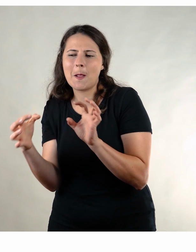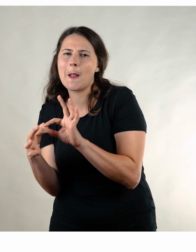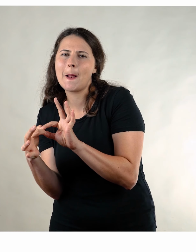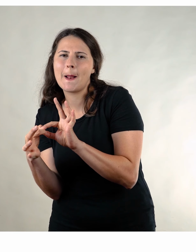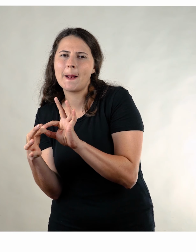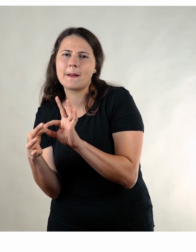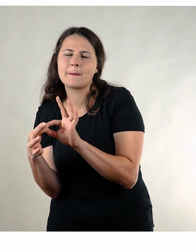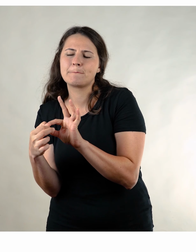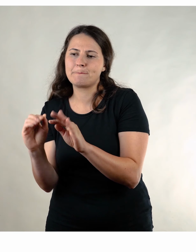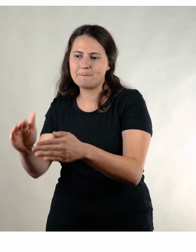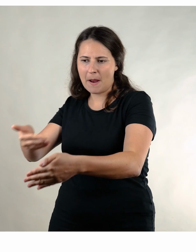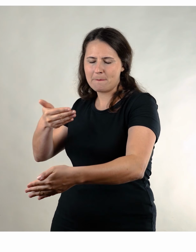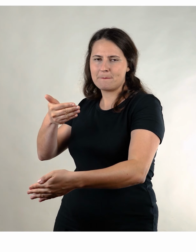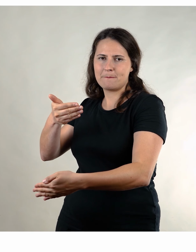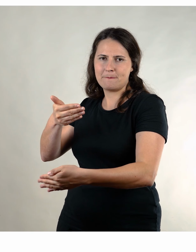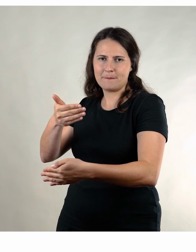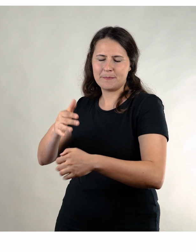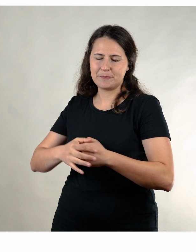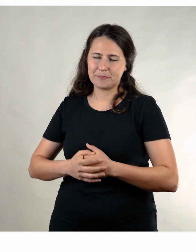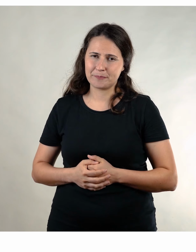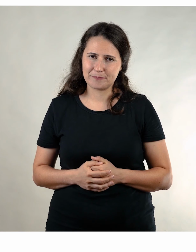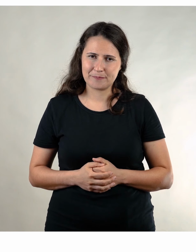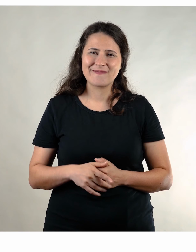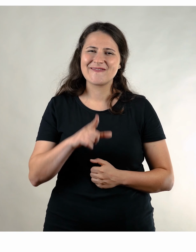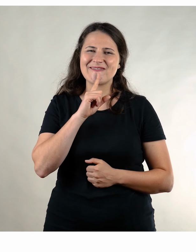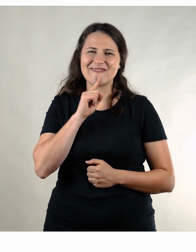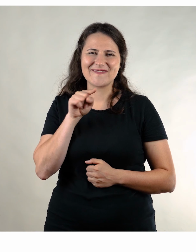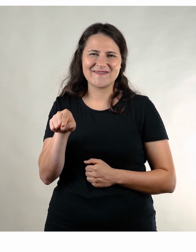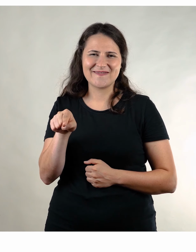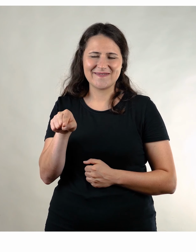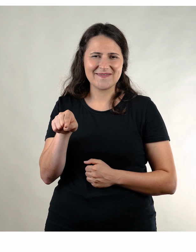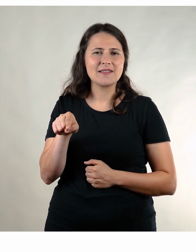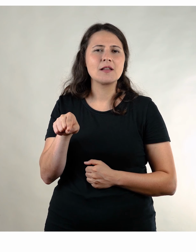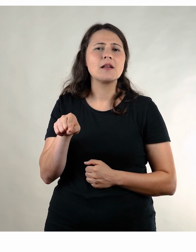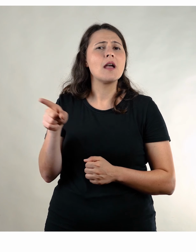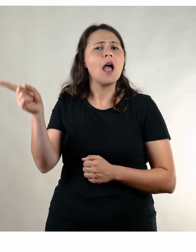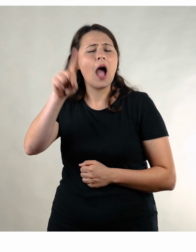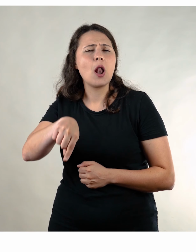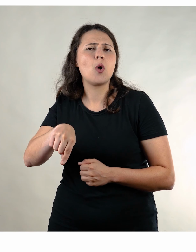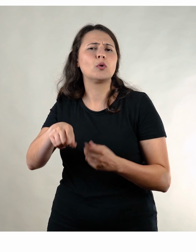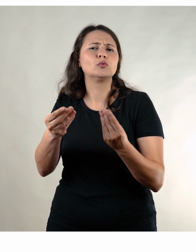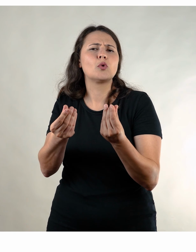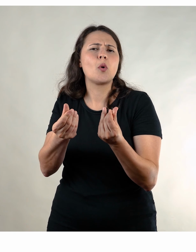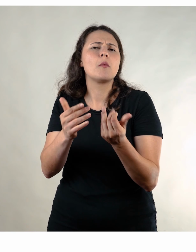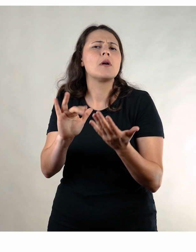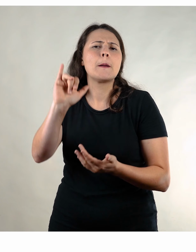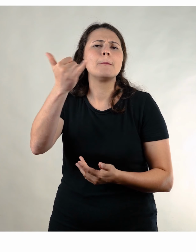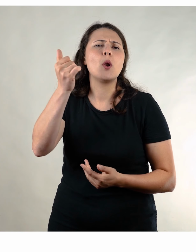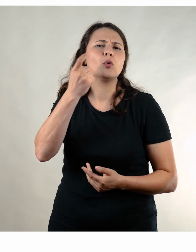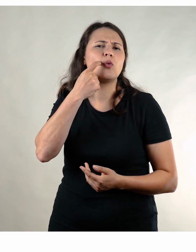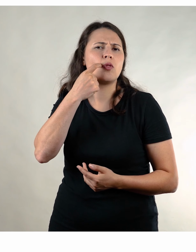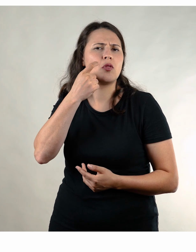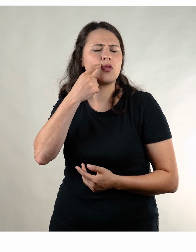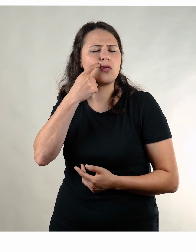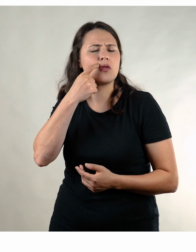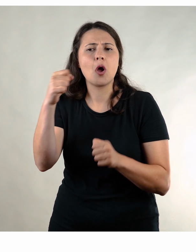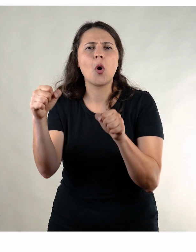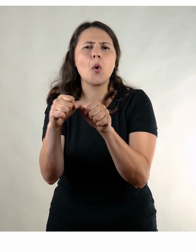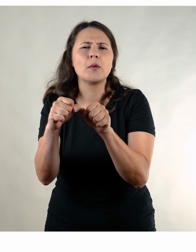Η τεχνολογία αυτή βασίζεται στην τεχνολογία Μπλουτουθ.